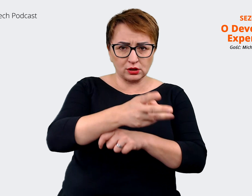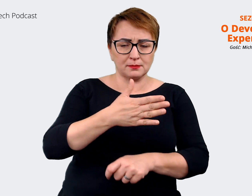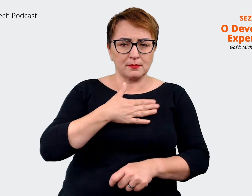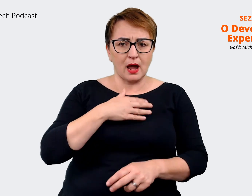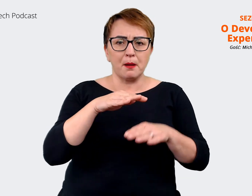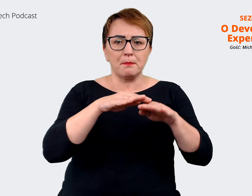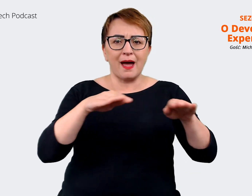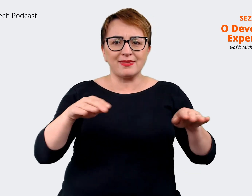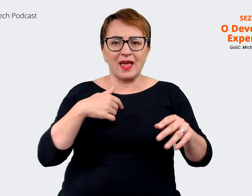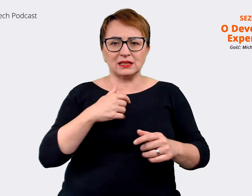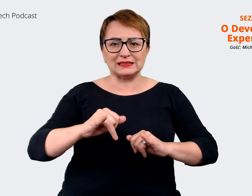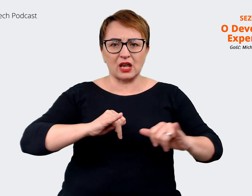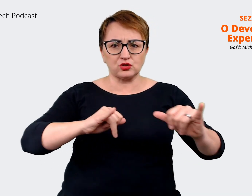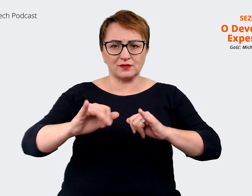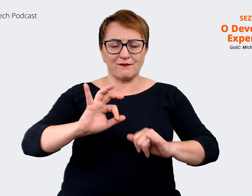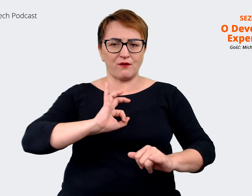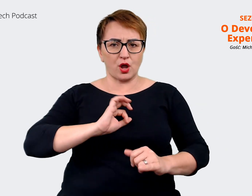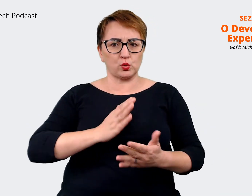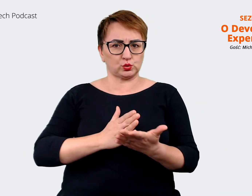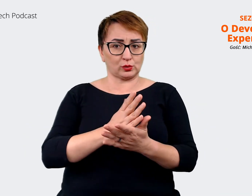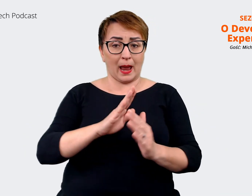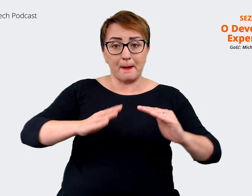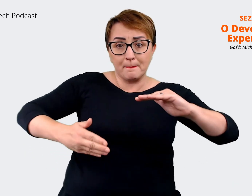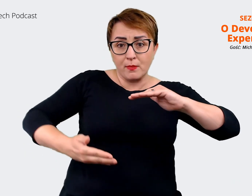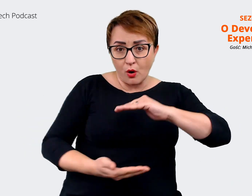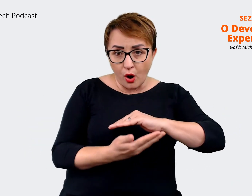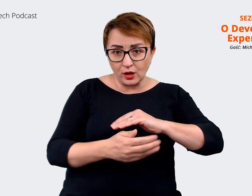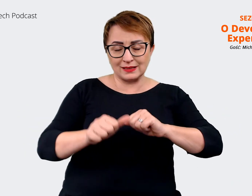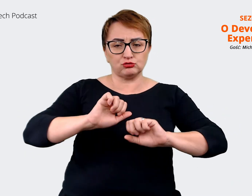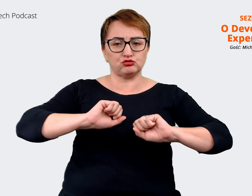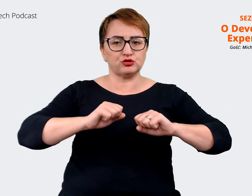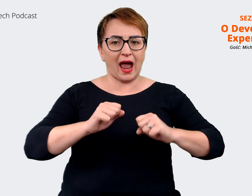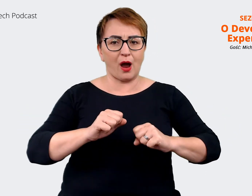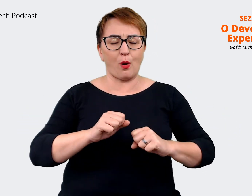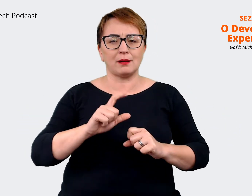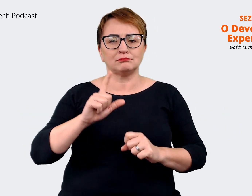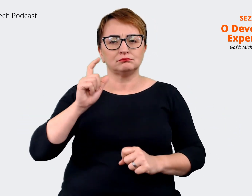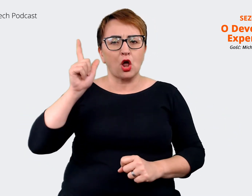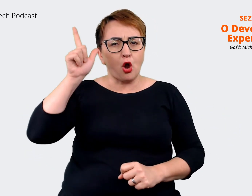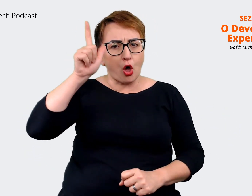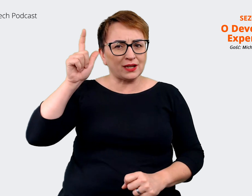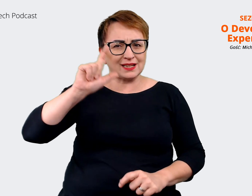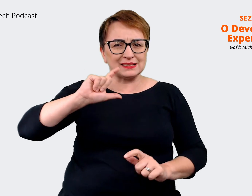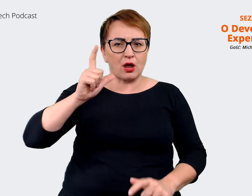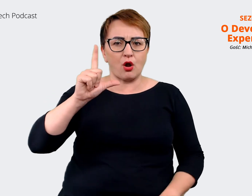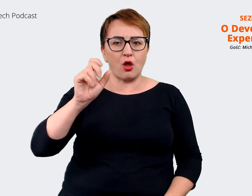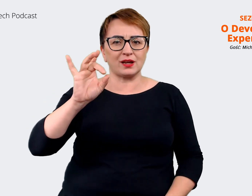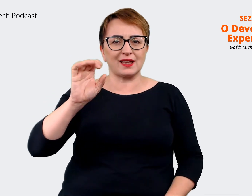zarządzania swoimi usługami, a pod spodem działa cała taka nazwijmy to logika odpowiadająca za to,